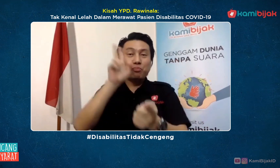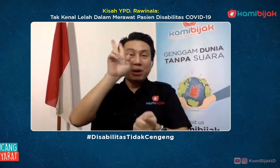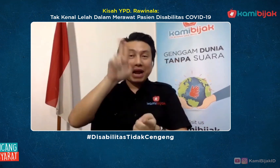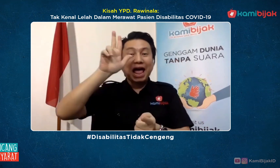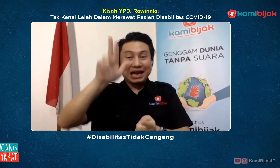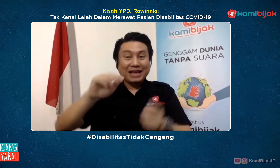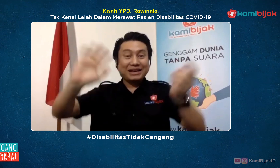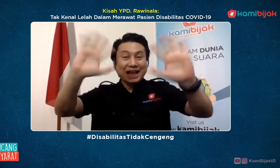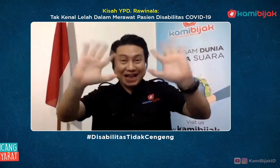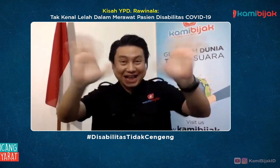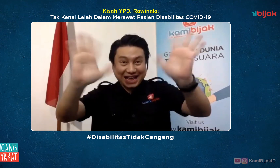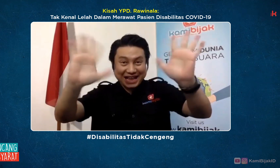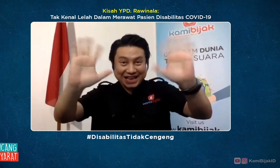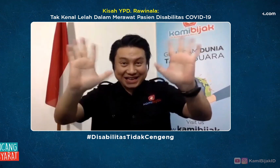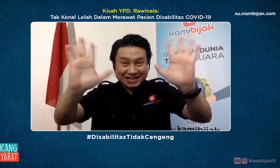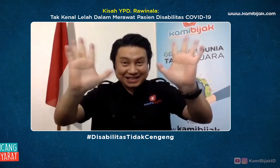Sampai jumpa lagi. Daah!